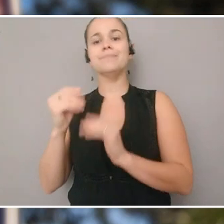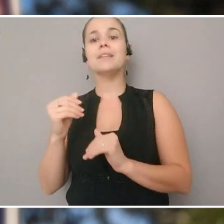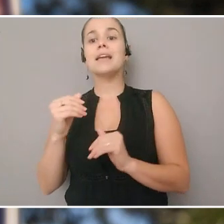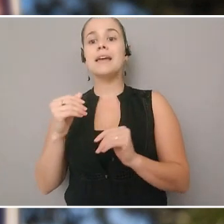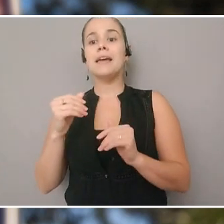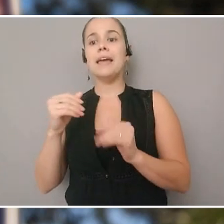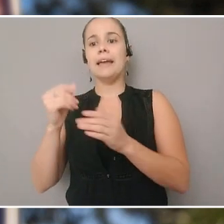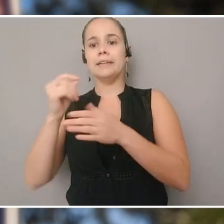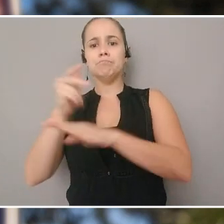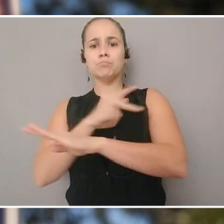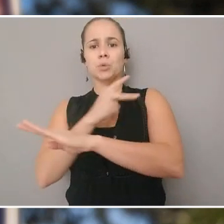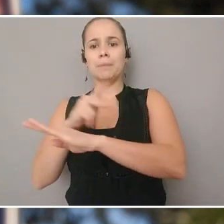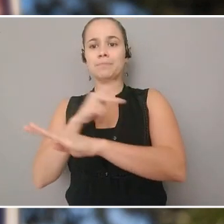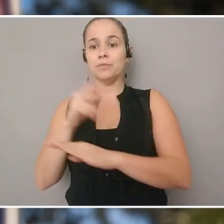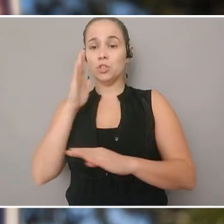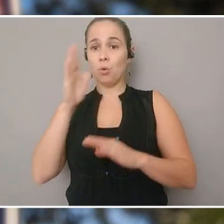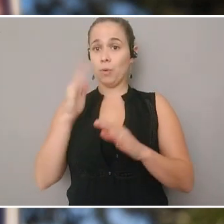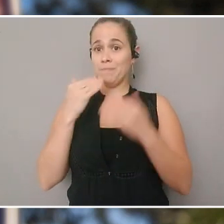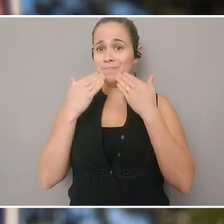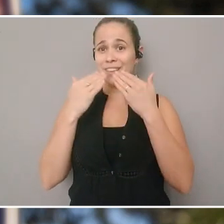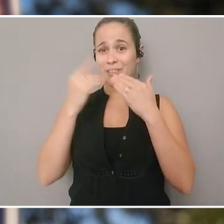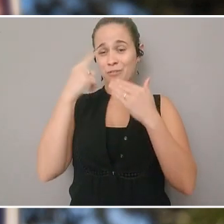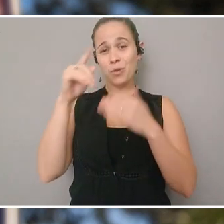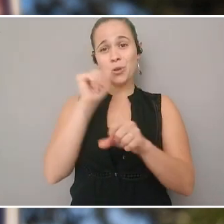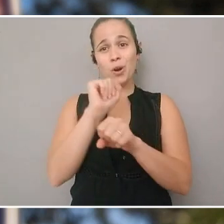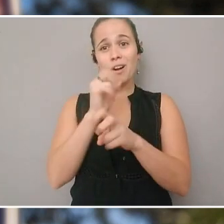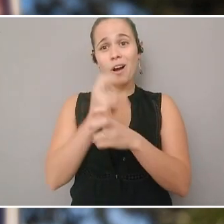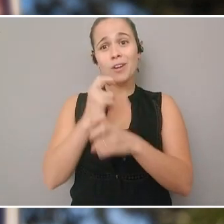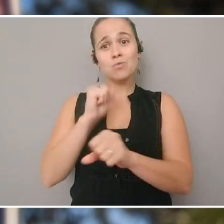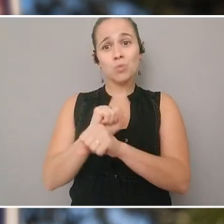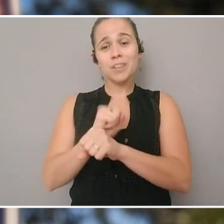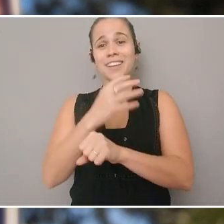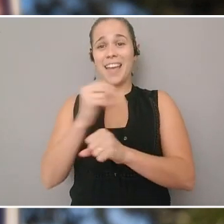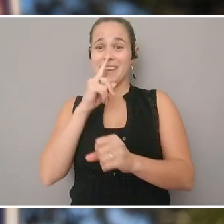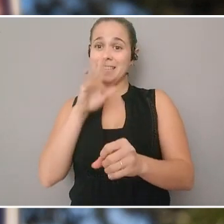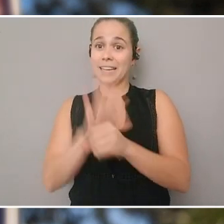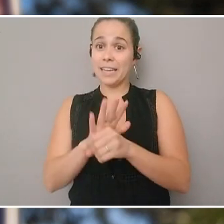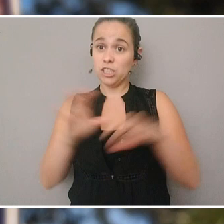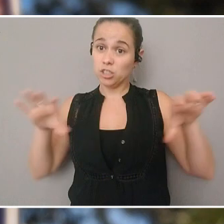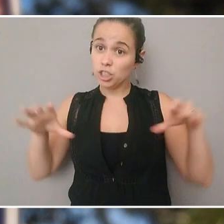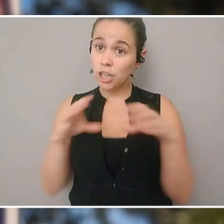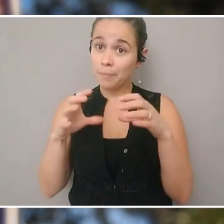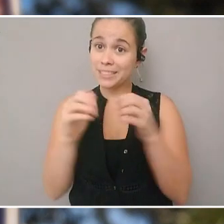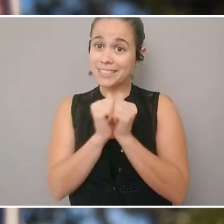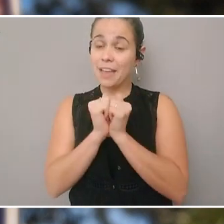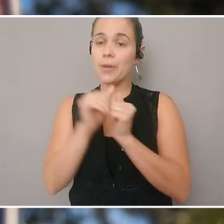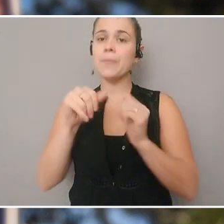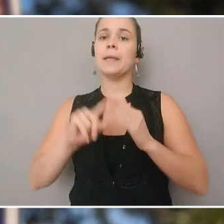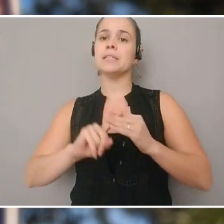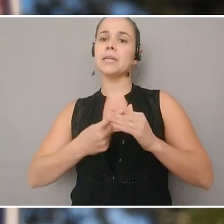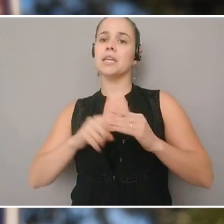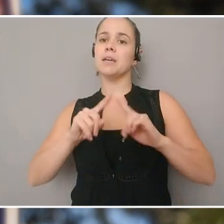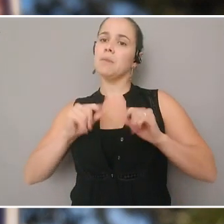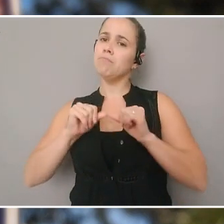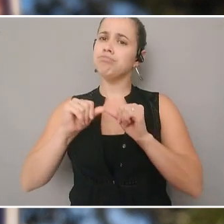dedicación. Solo recuerden venir juntos es solo el comienzo, mantenerse juntos es